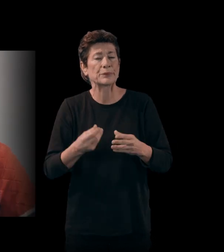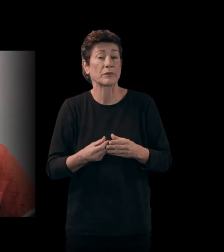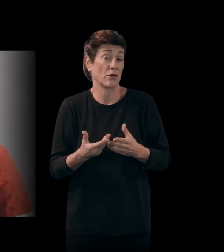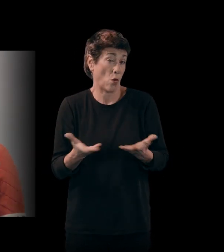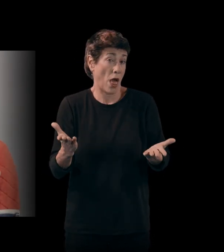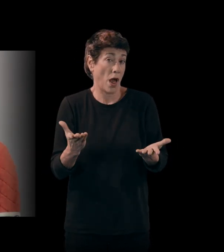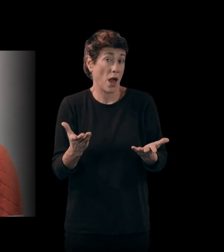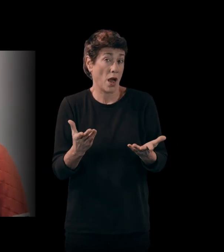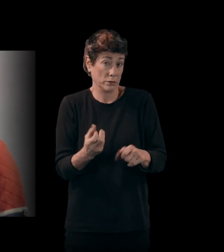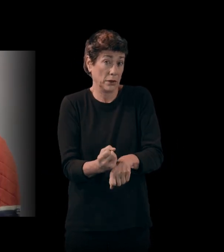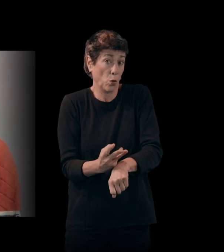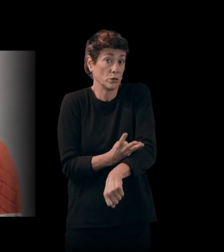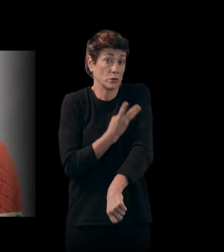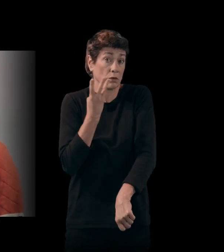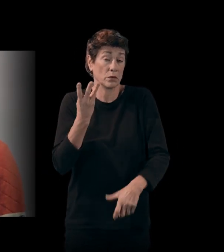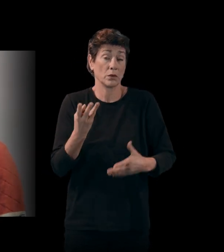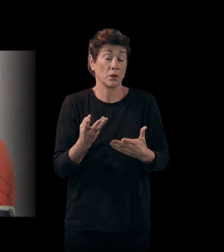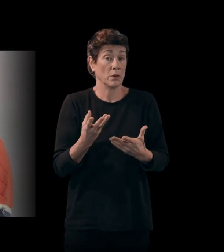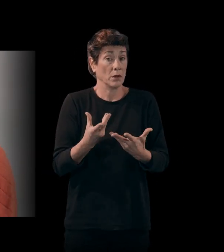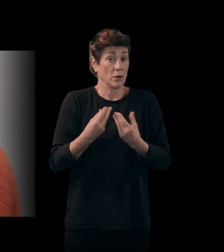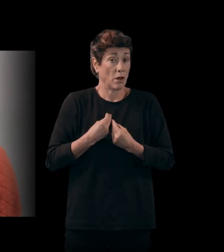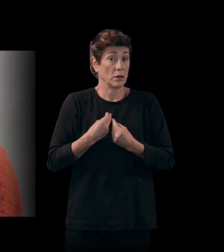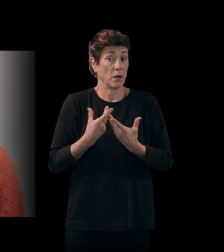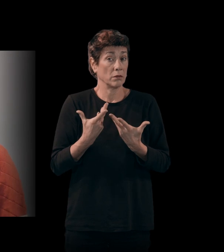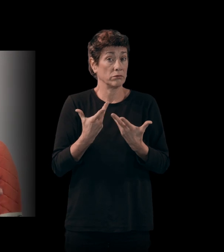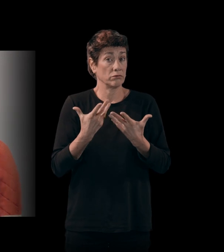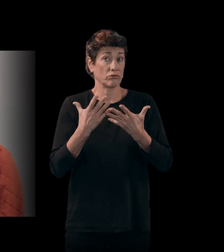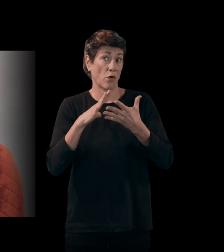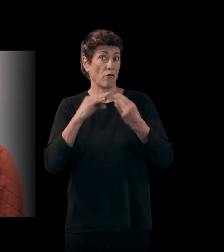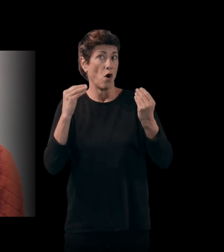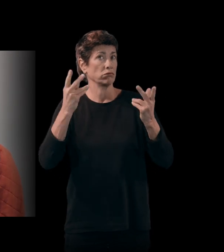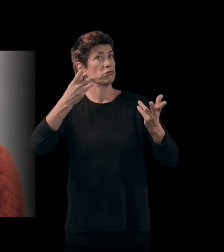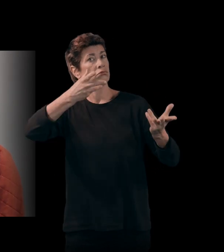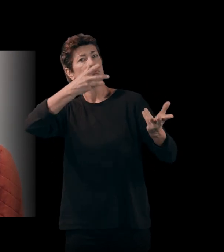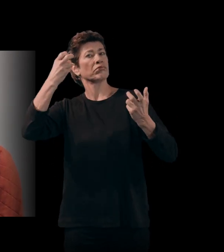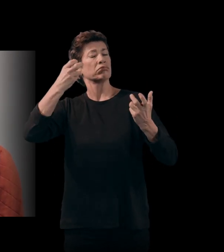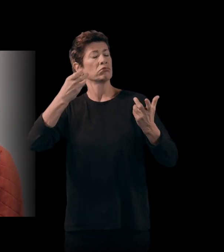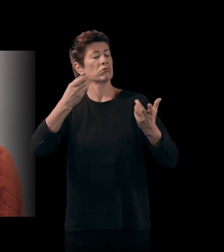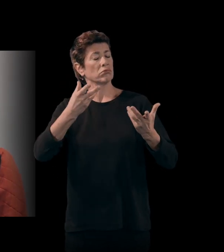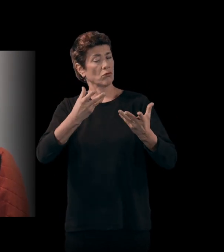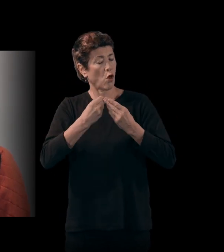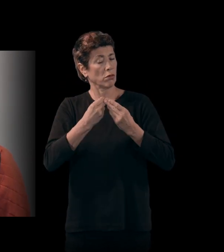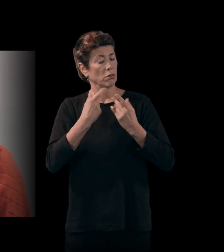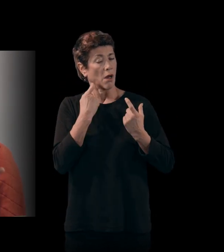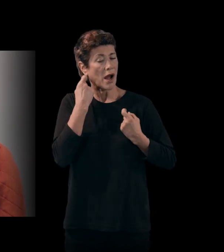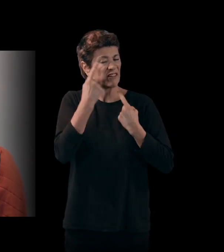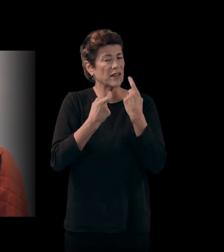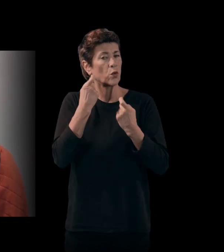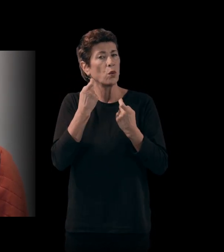C'est l'émotion aussi qui nous permet d'avoir une forme d'appréhension et de réflexion des choses, mais pas dans ce qu'elle peut avoir